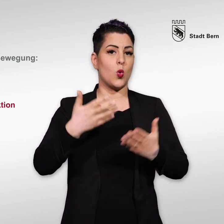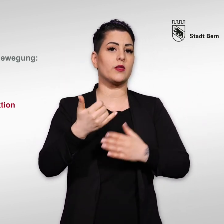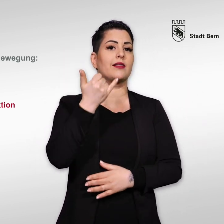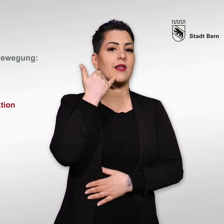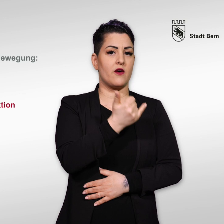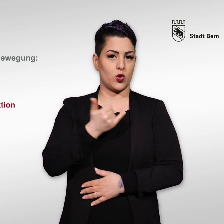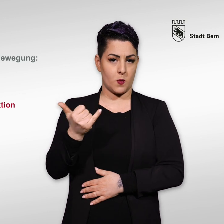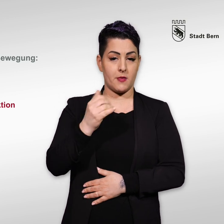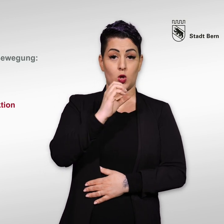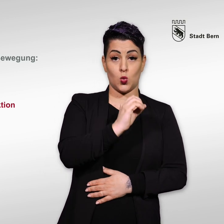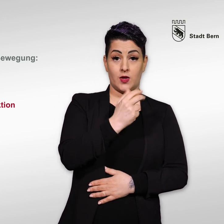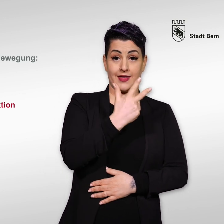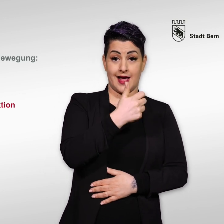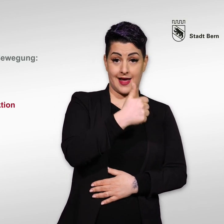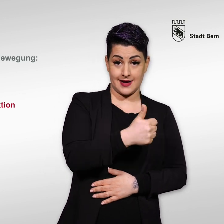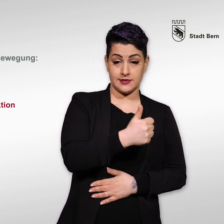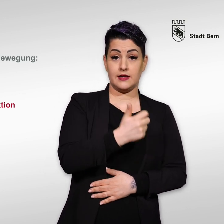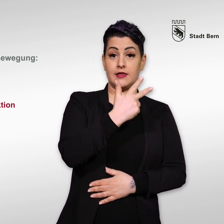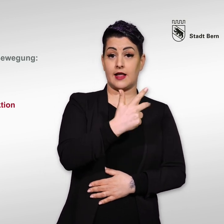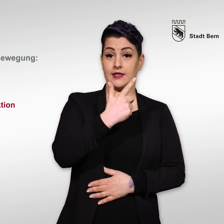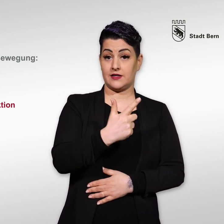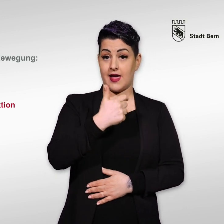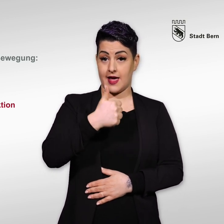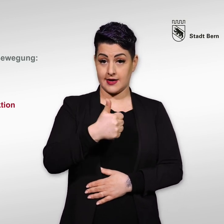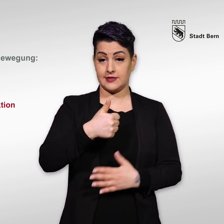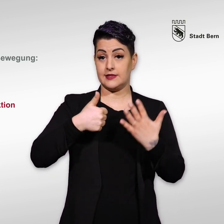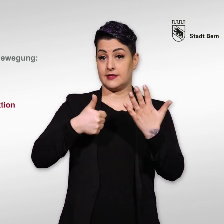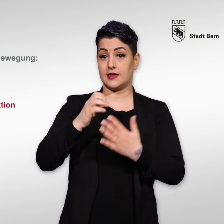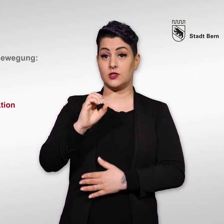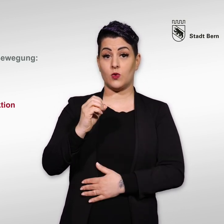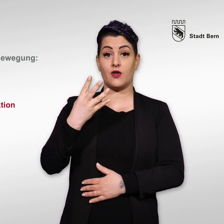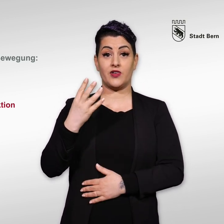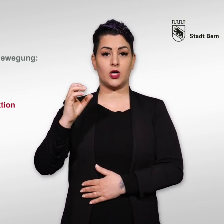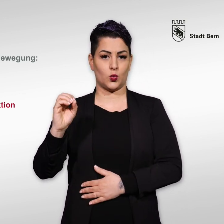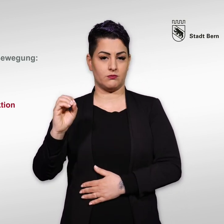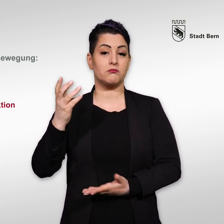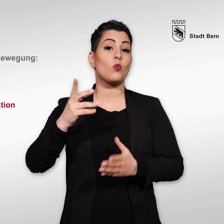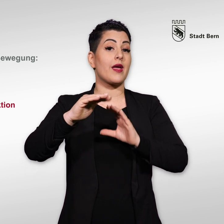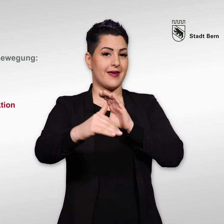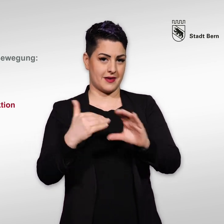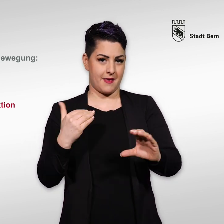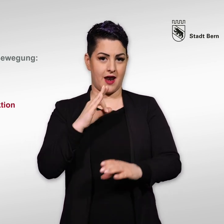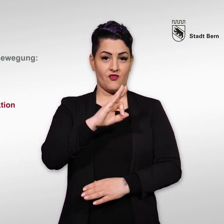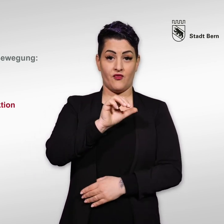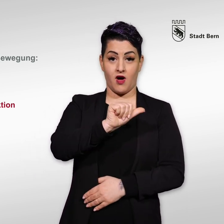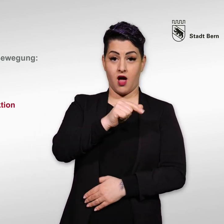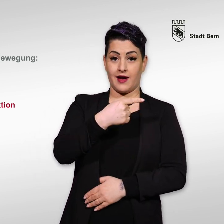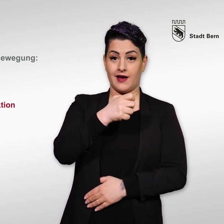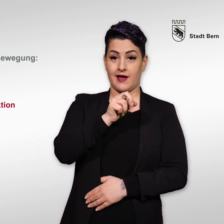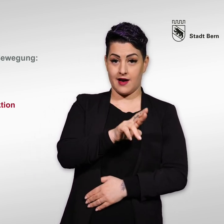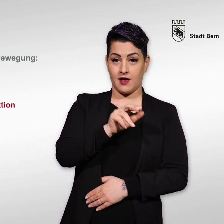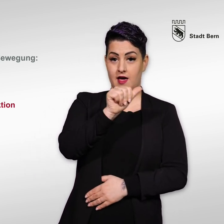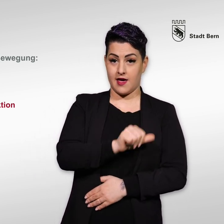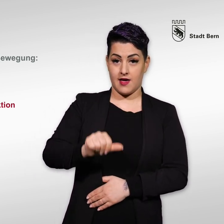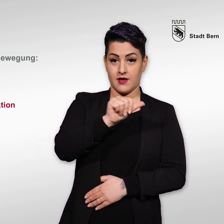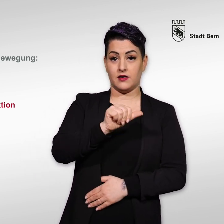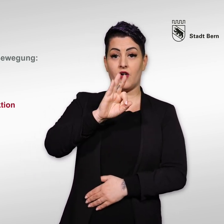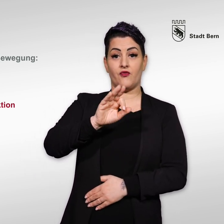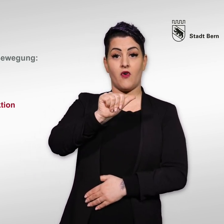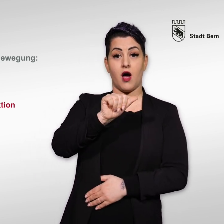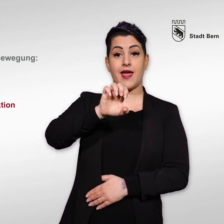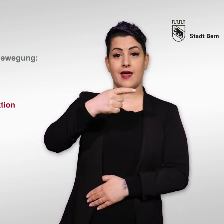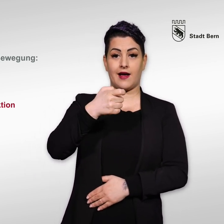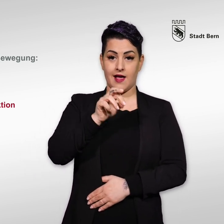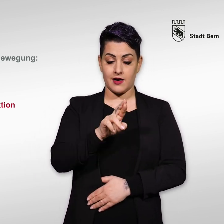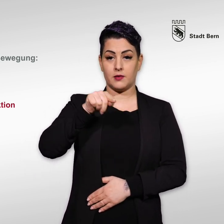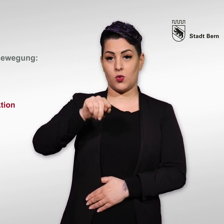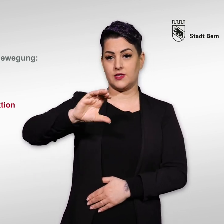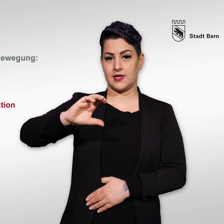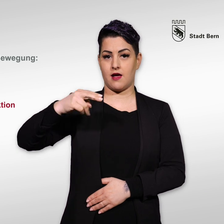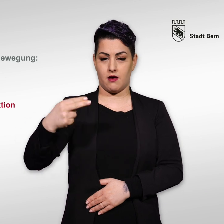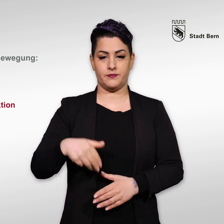oder Telefonnummer 031 321 60 40 oder per E-Mail: faeger@faeger.ch.